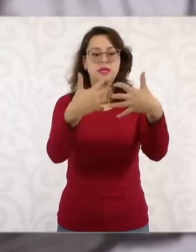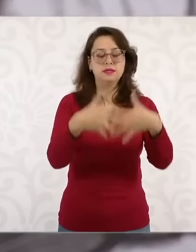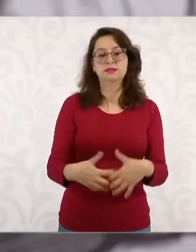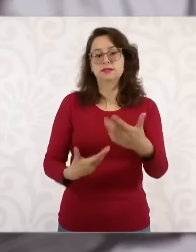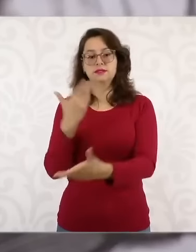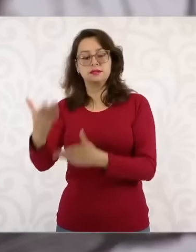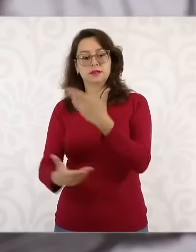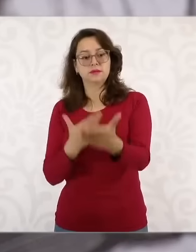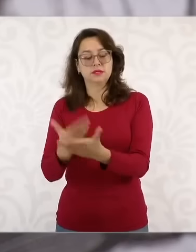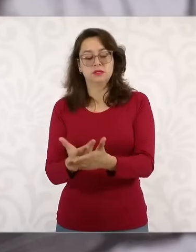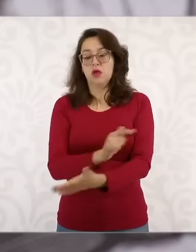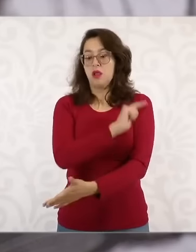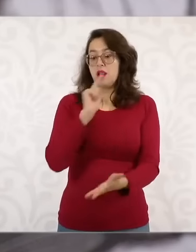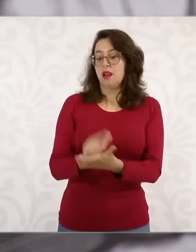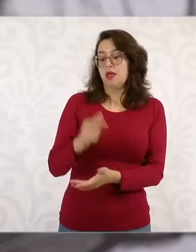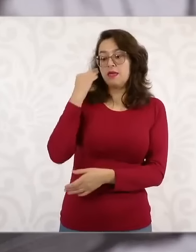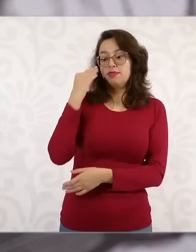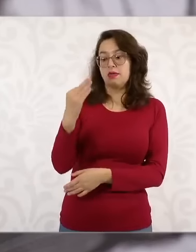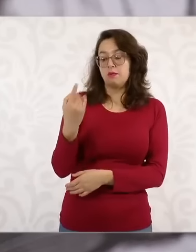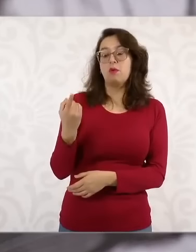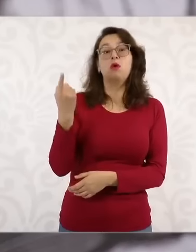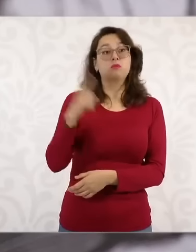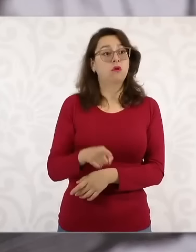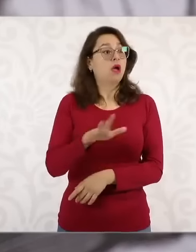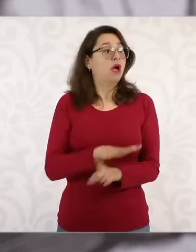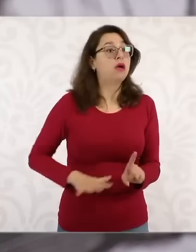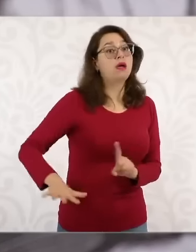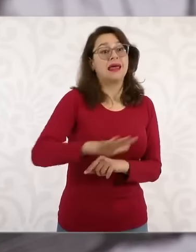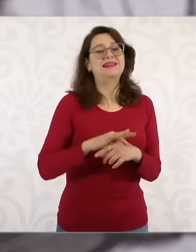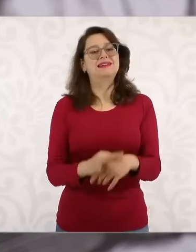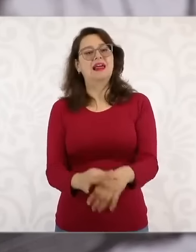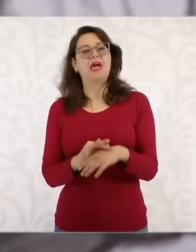los tiempos que marca la ley y las condiciones reales del territorio. La Comisión Federal de